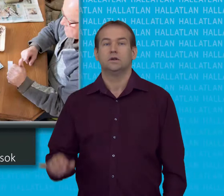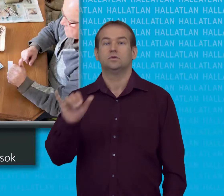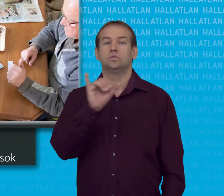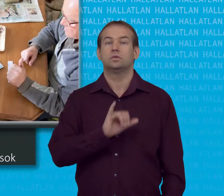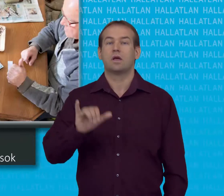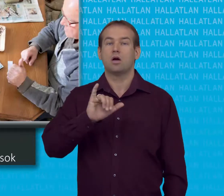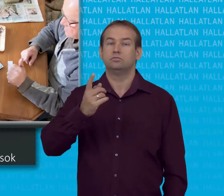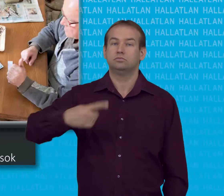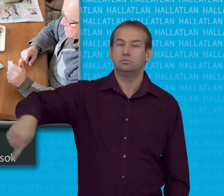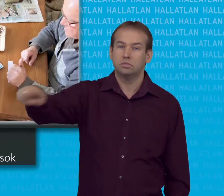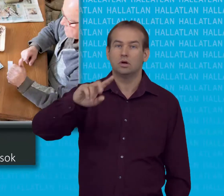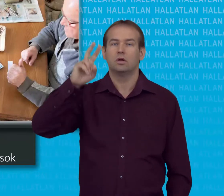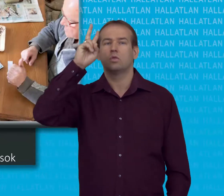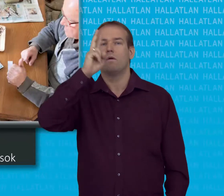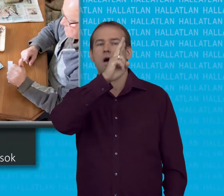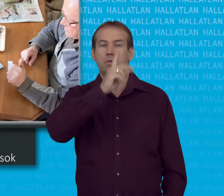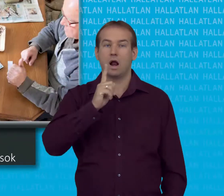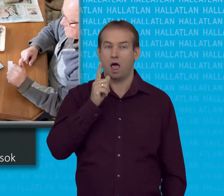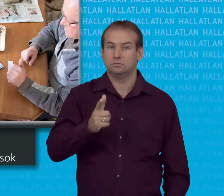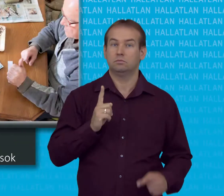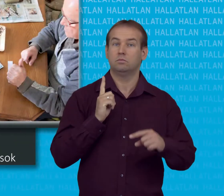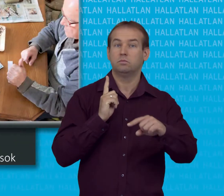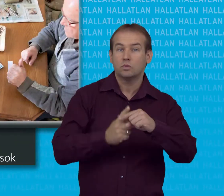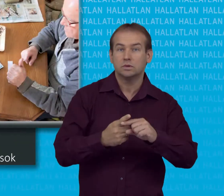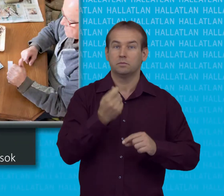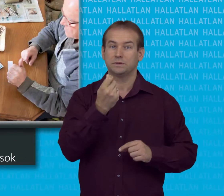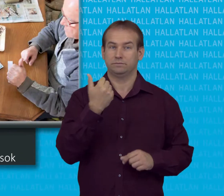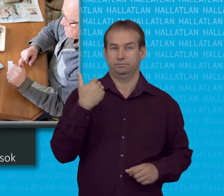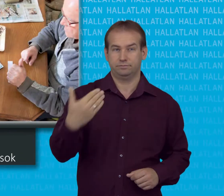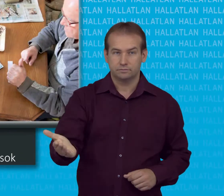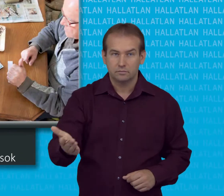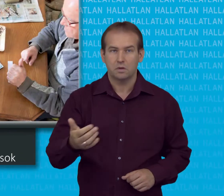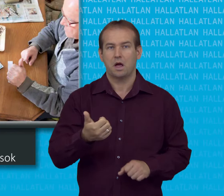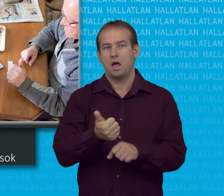A vártnál is több pénzt kapnak majd a nyugdíjasok novemberben.